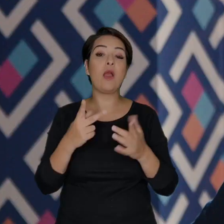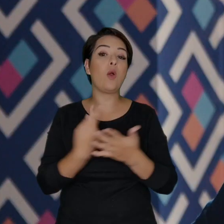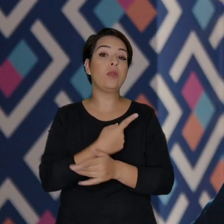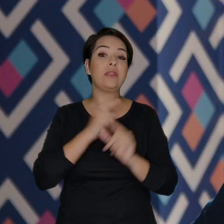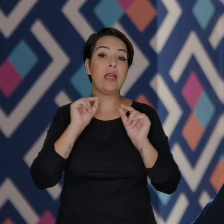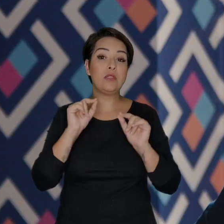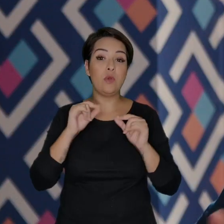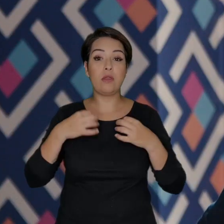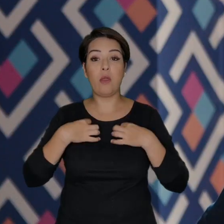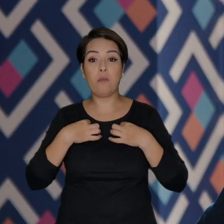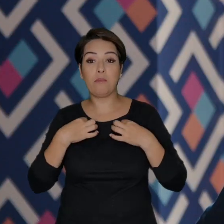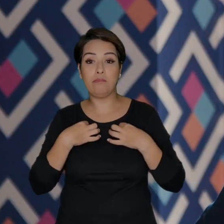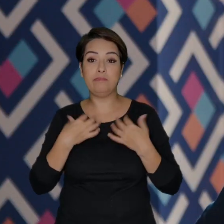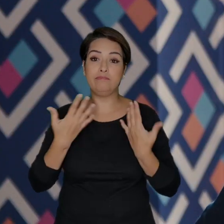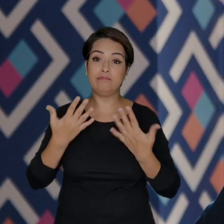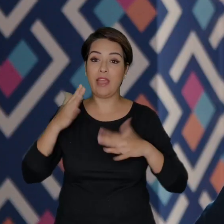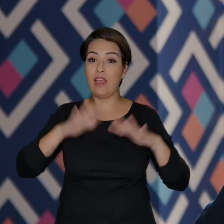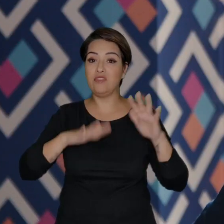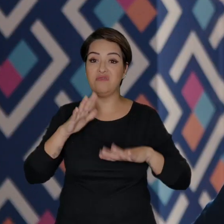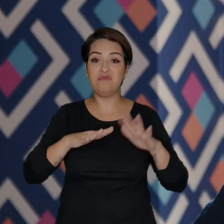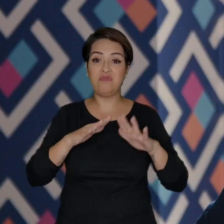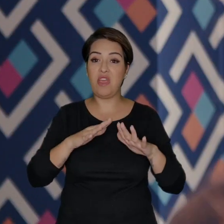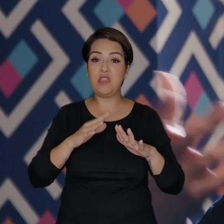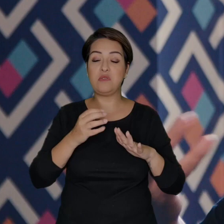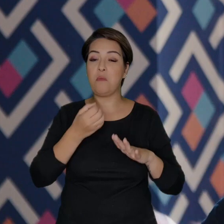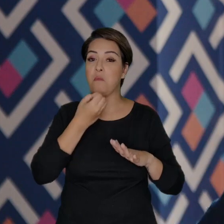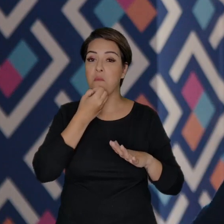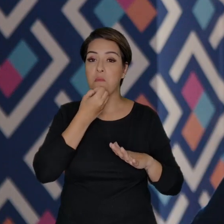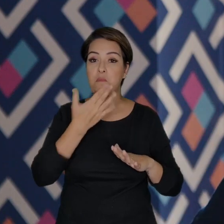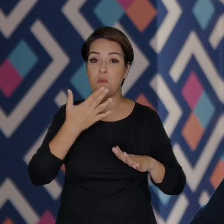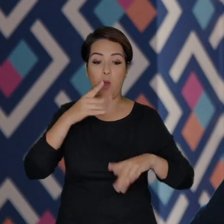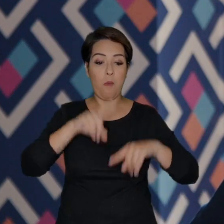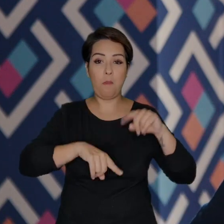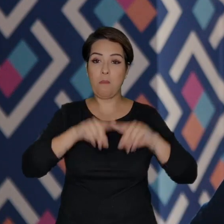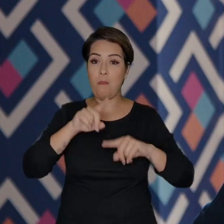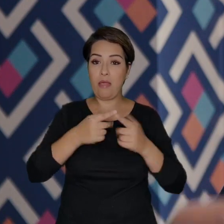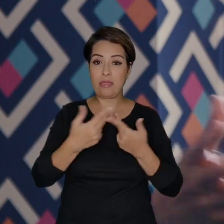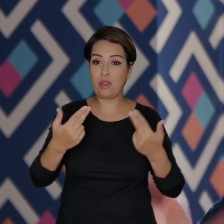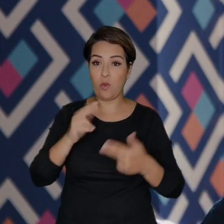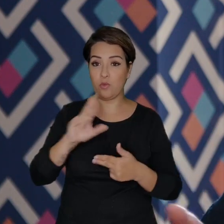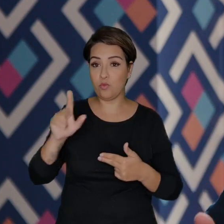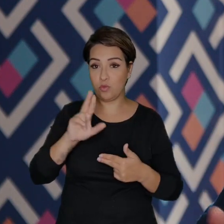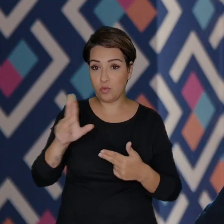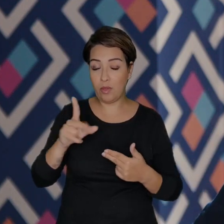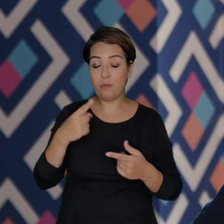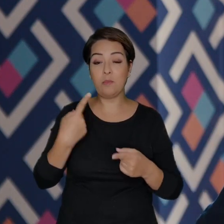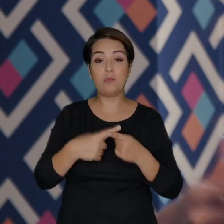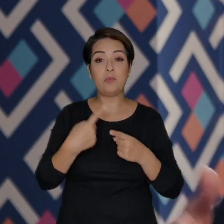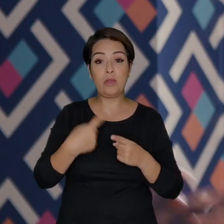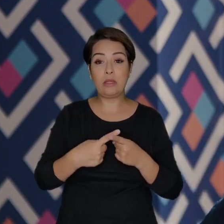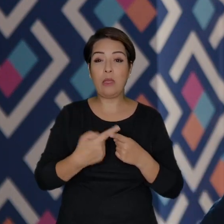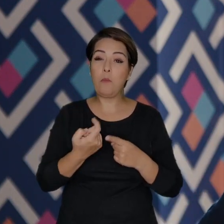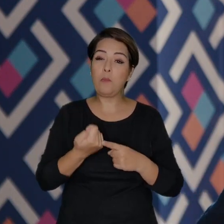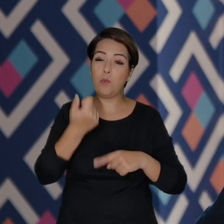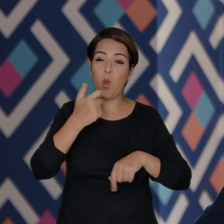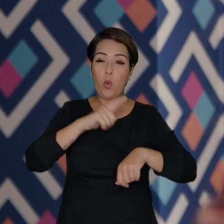Só que com isso também você acaba tendo uma peça que provavelmente não é de um material tão interessante. Não vai ser tão durável.